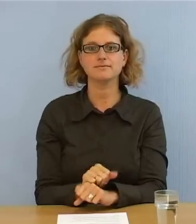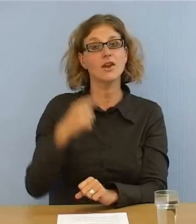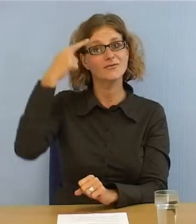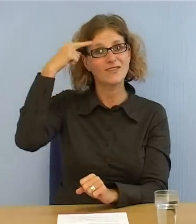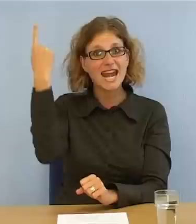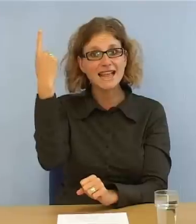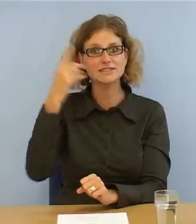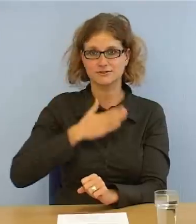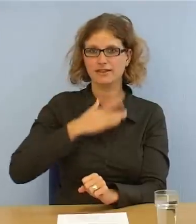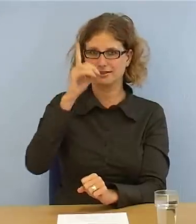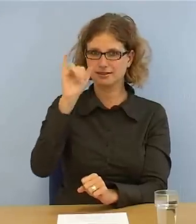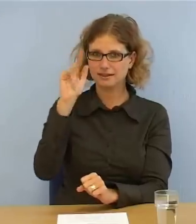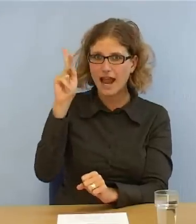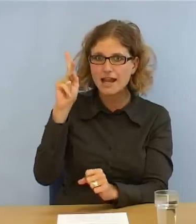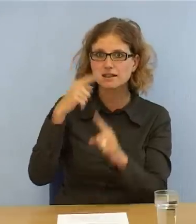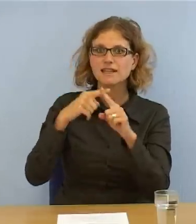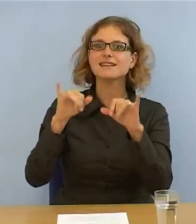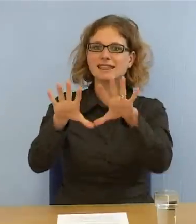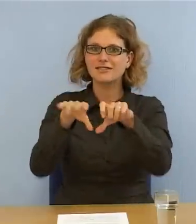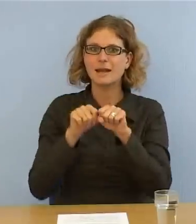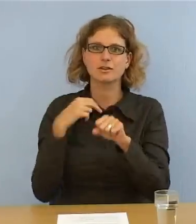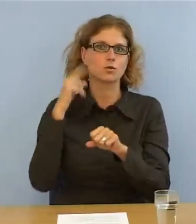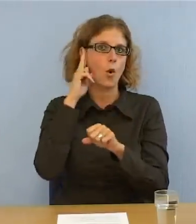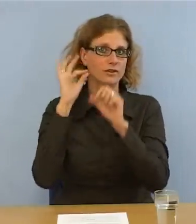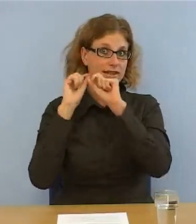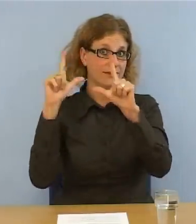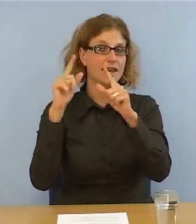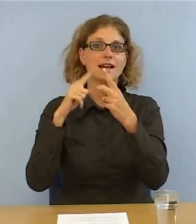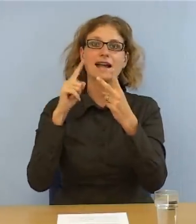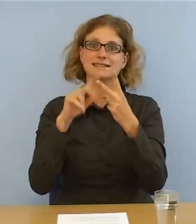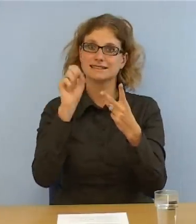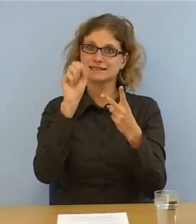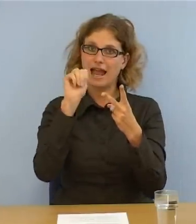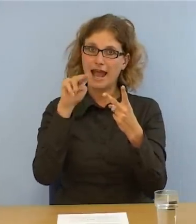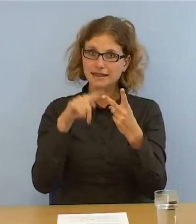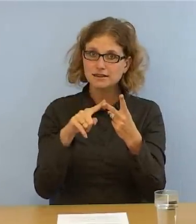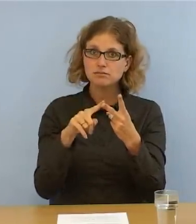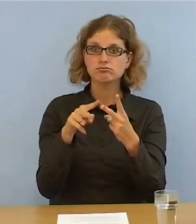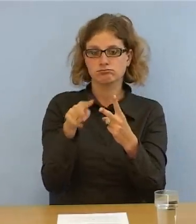Felix van Dijk, initiatiefnemer van DovenTV-Het Sein,